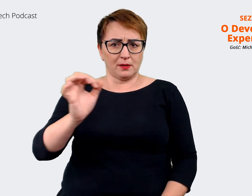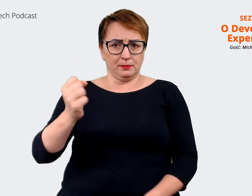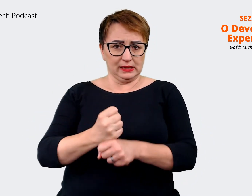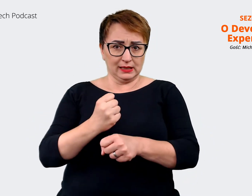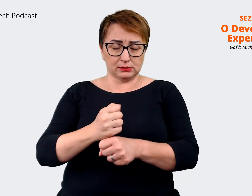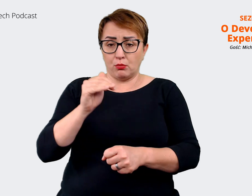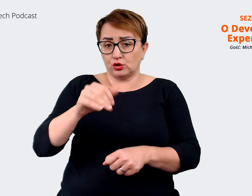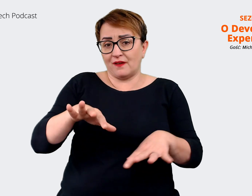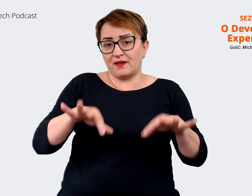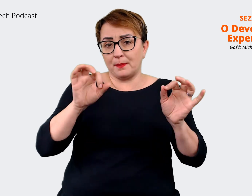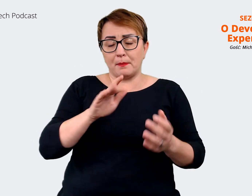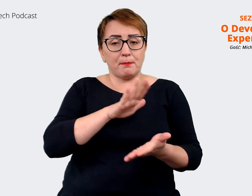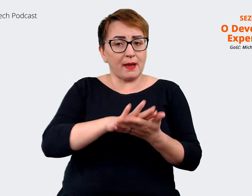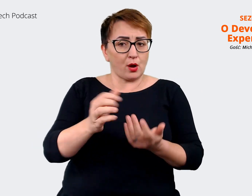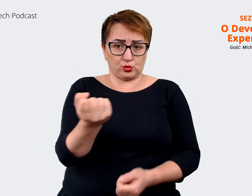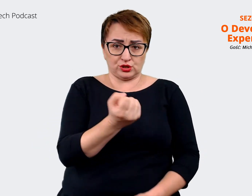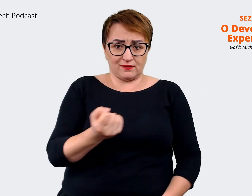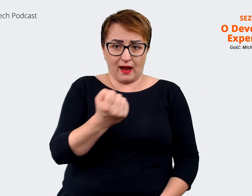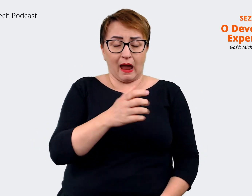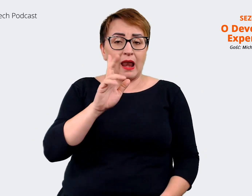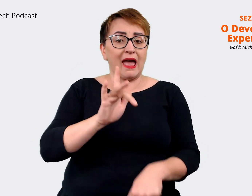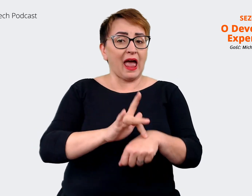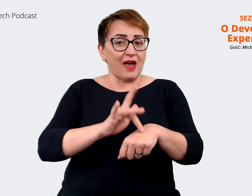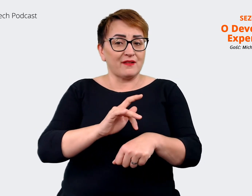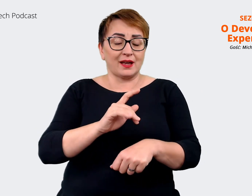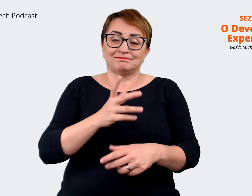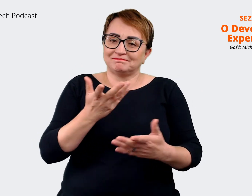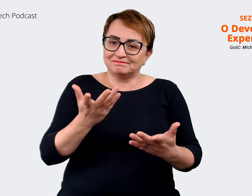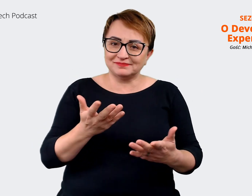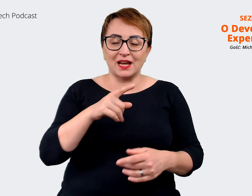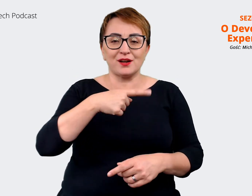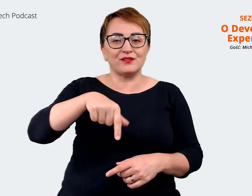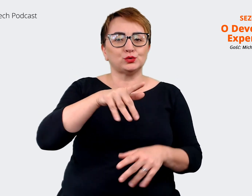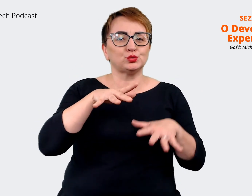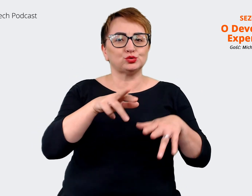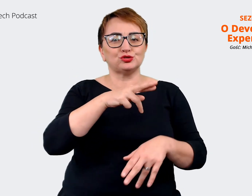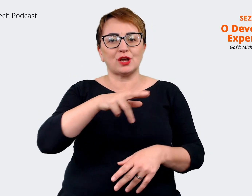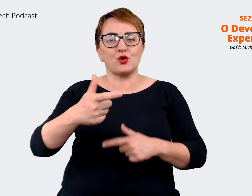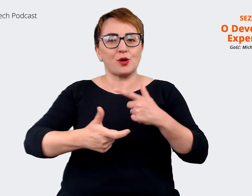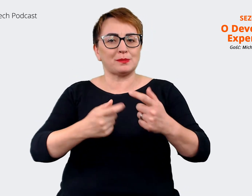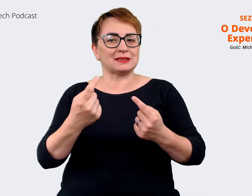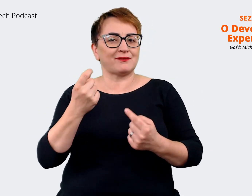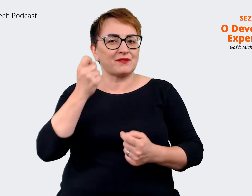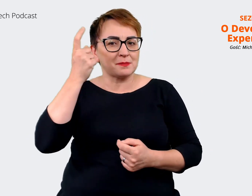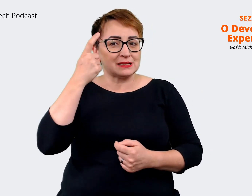ze wszelkimi tego konsekwencjami i narzutem, że dużo rzeczy będą musieli wymyślać sami.